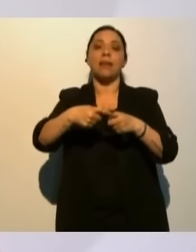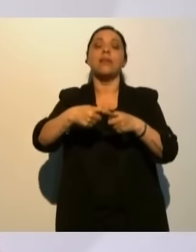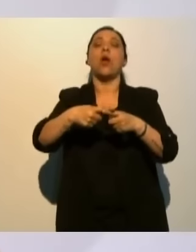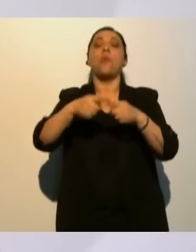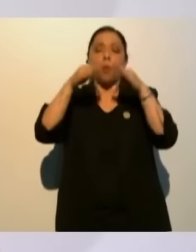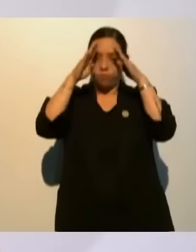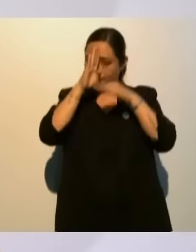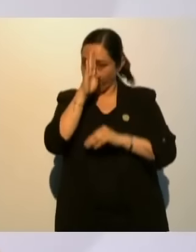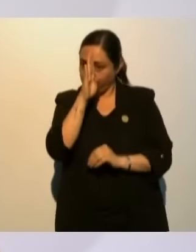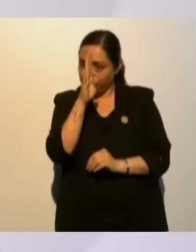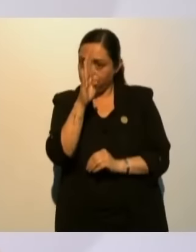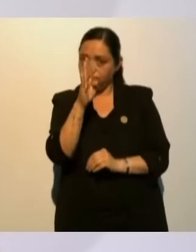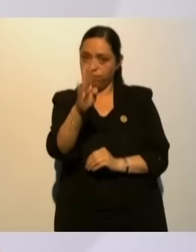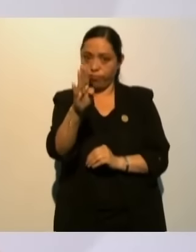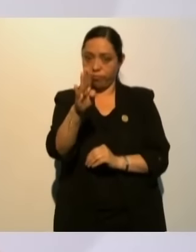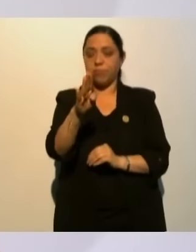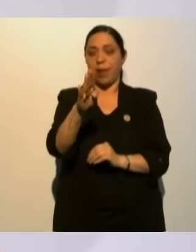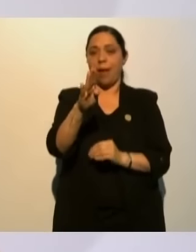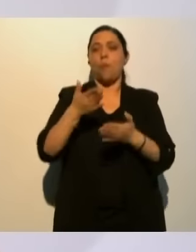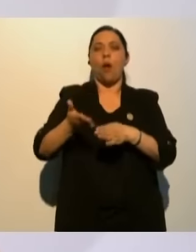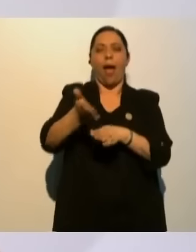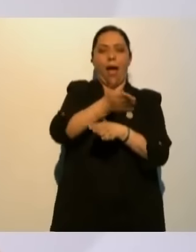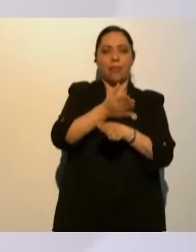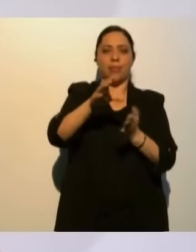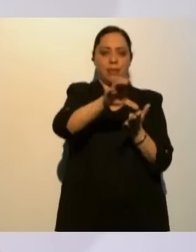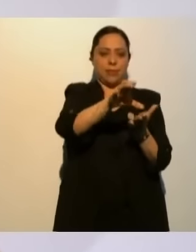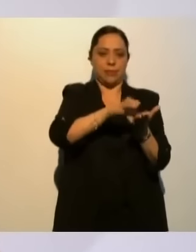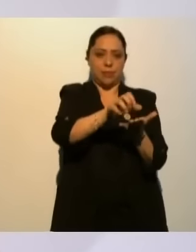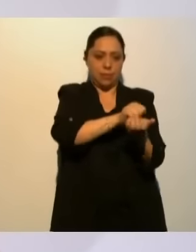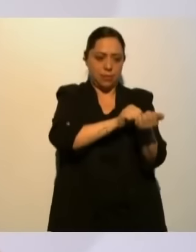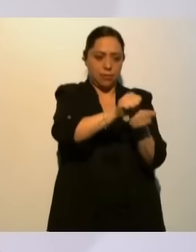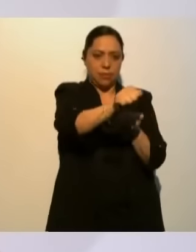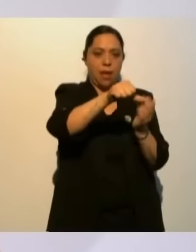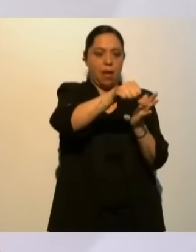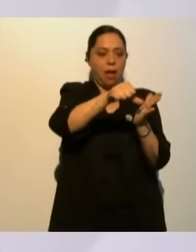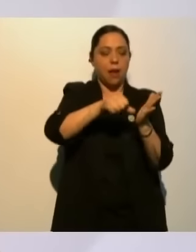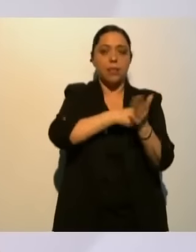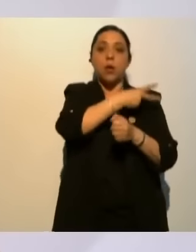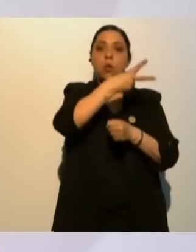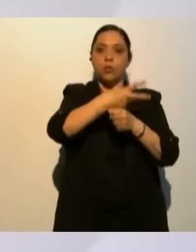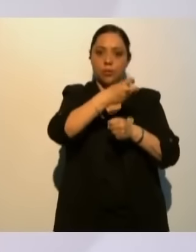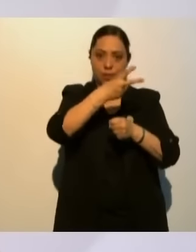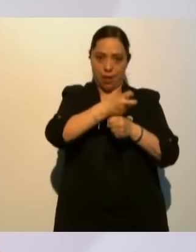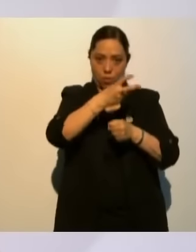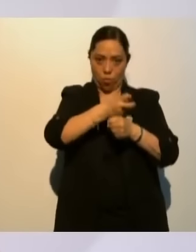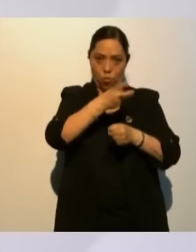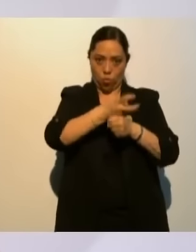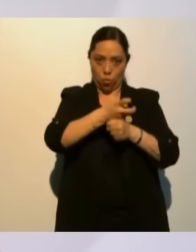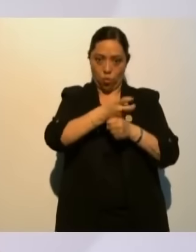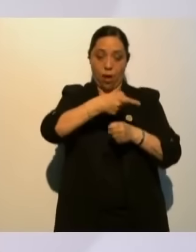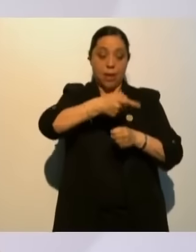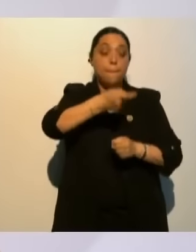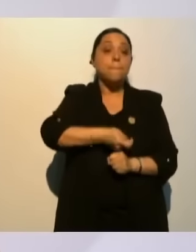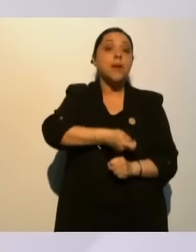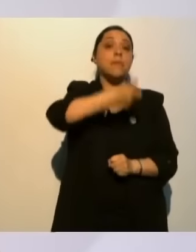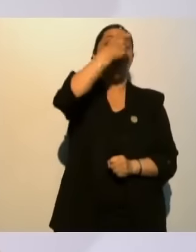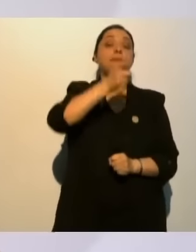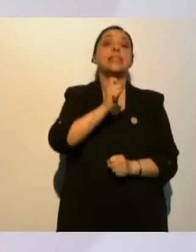cambio constitucional del artículo segundo de la Constitución que por primera vez reconoce los